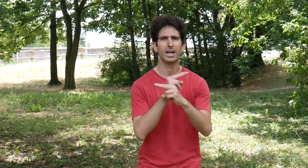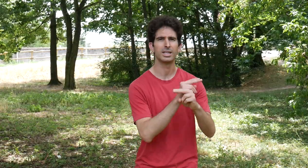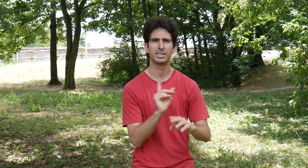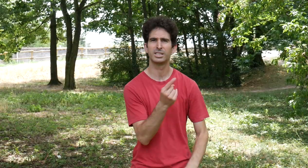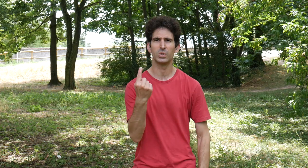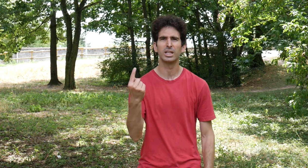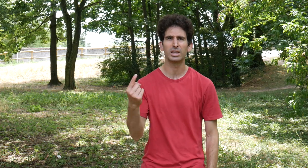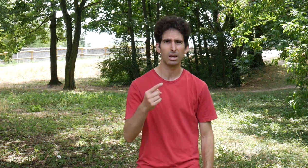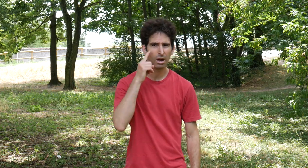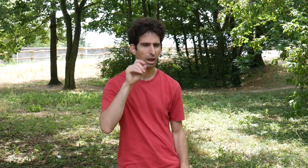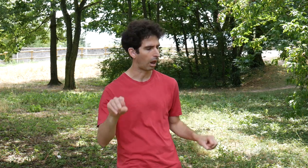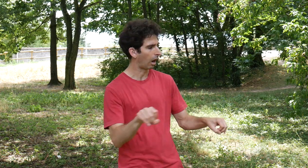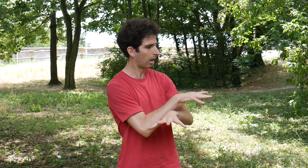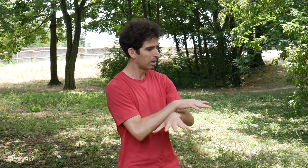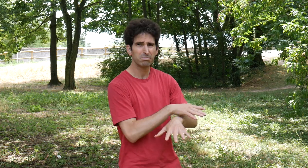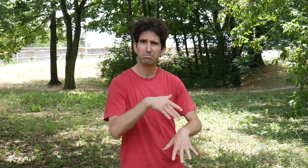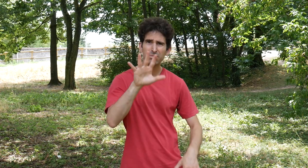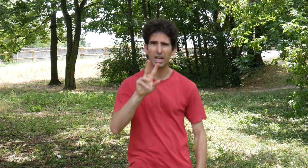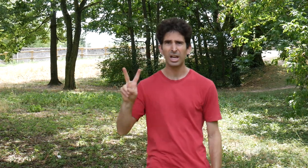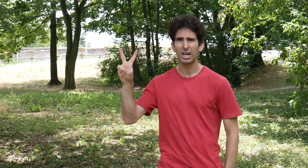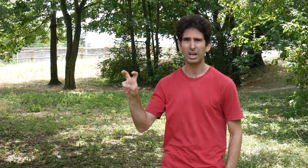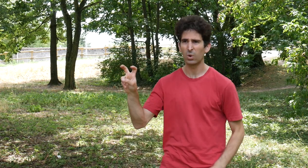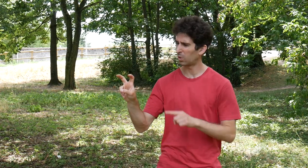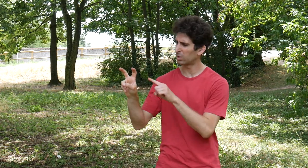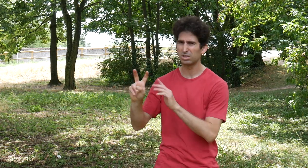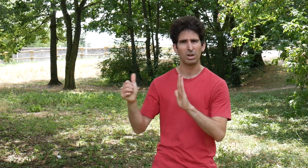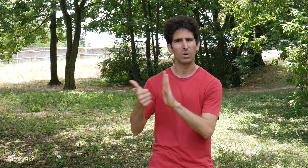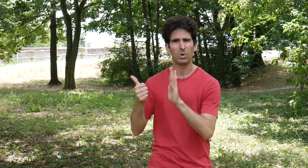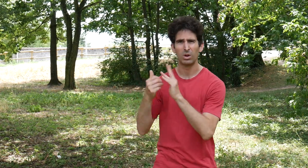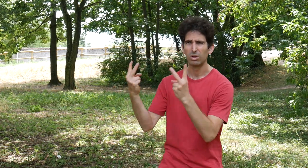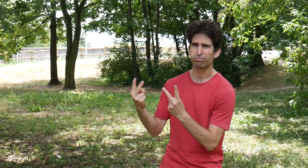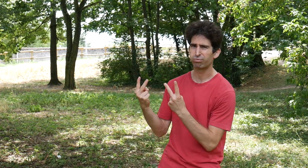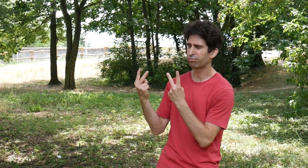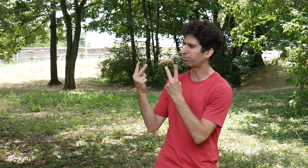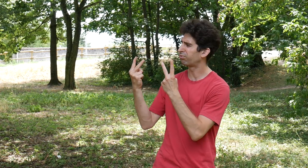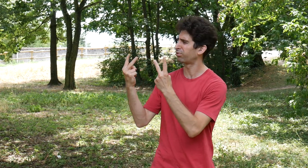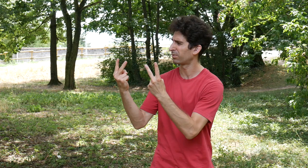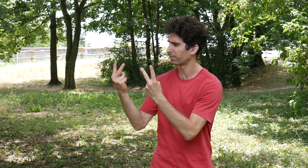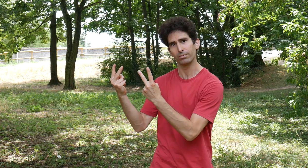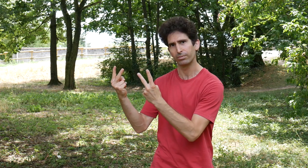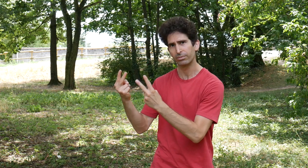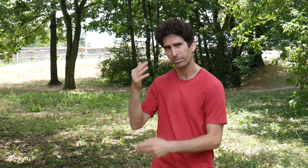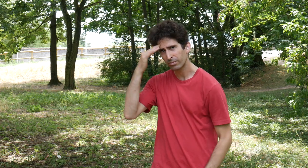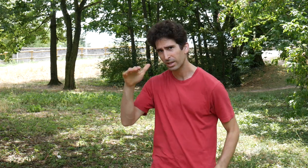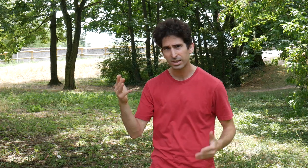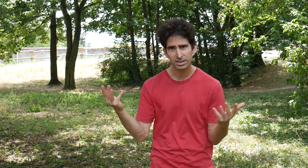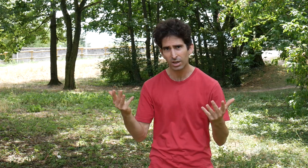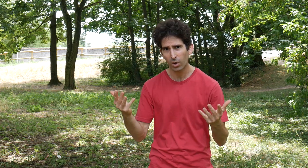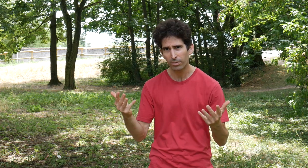Bien qu'invisibles à nos yeux, les abeilles sauvages sont vitales pour l'écologie. Tu sais quoi ?